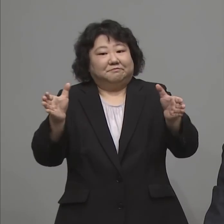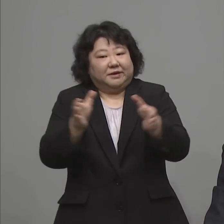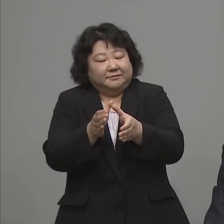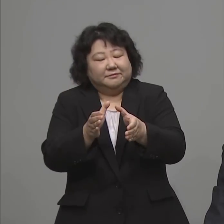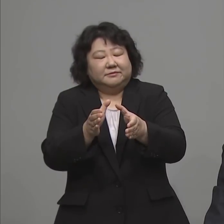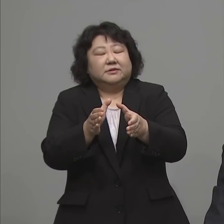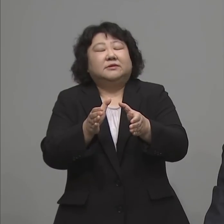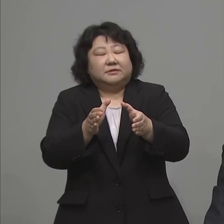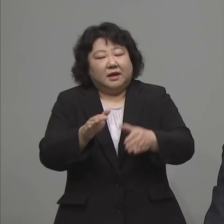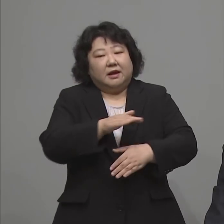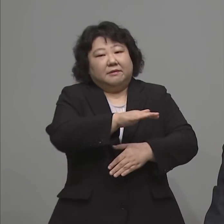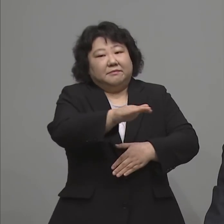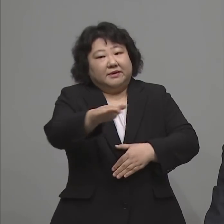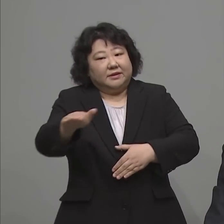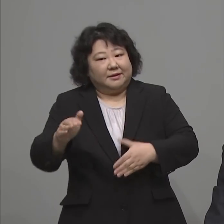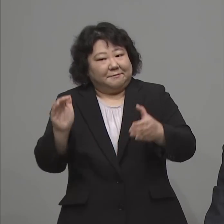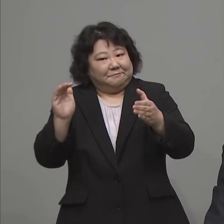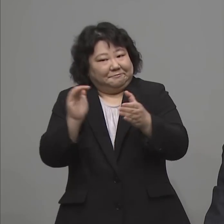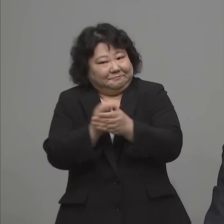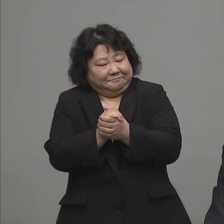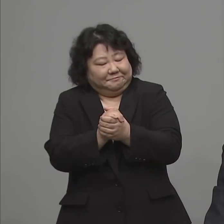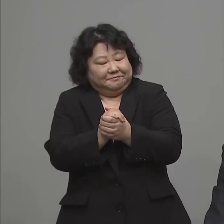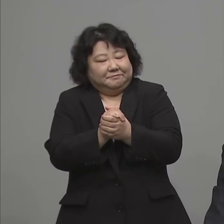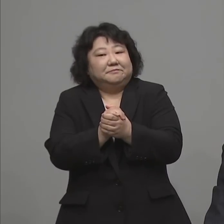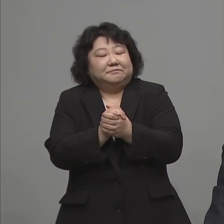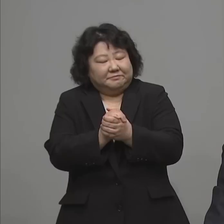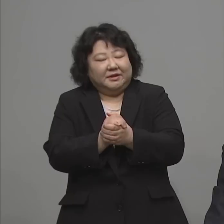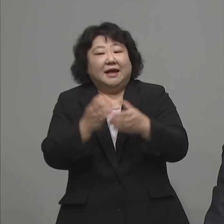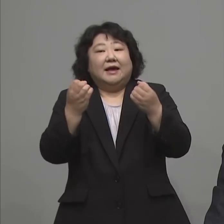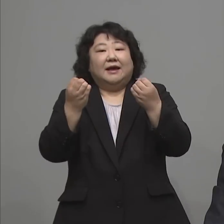みんなで がっちりと スクラムを組み 新しい